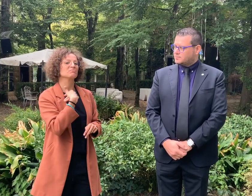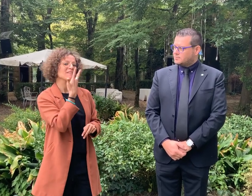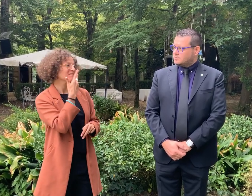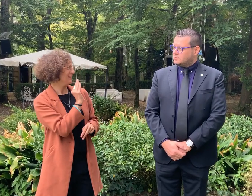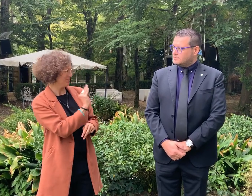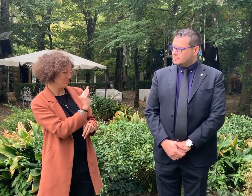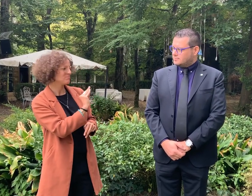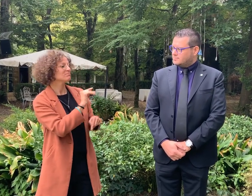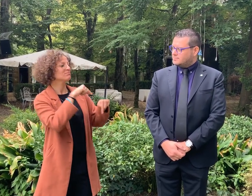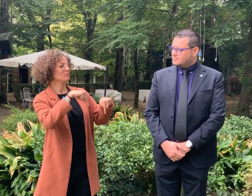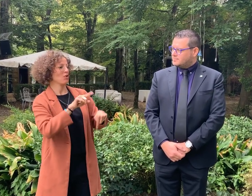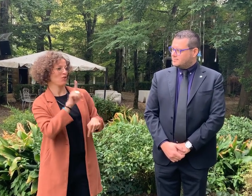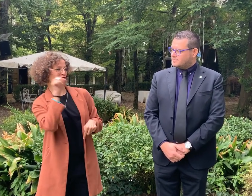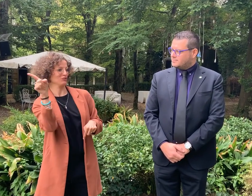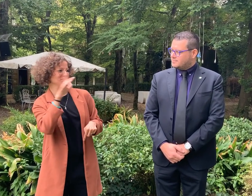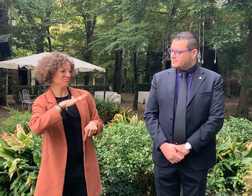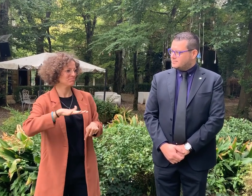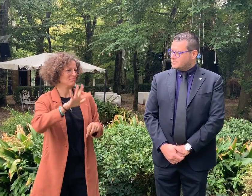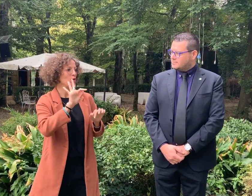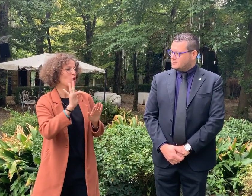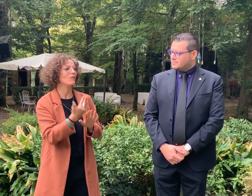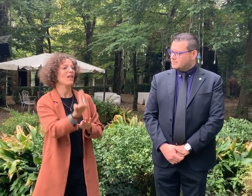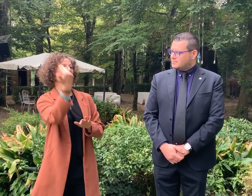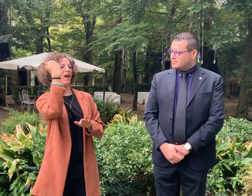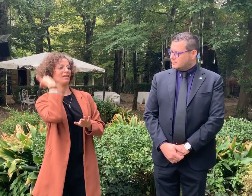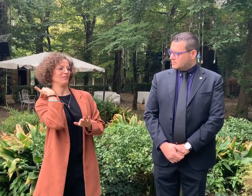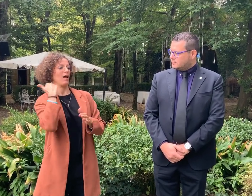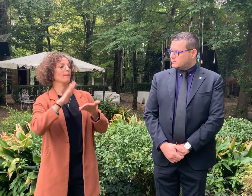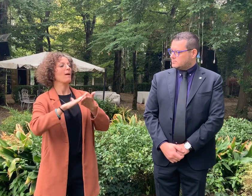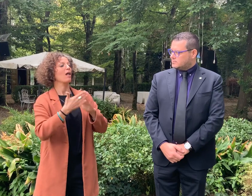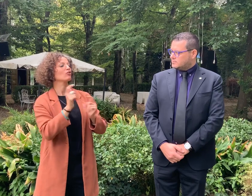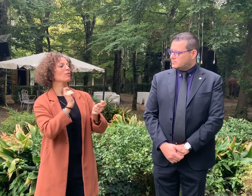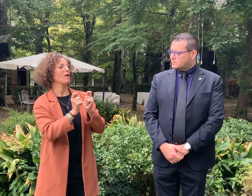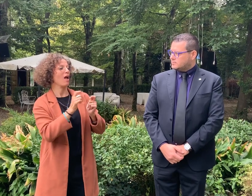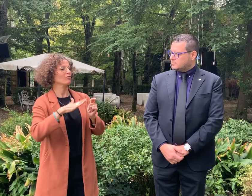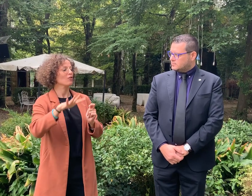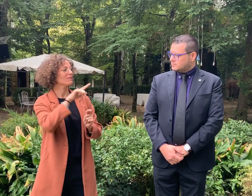Desideriamo chiederti che oggi nel luogo dove 90 anni fa si è svolto il Patto di Padova,